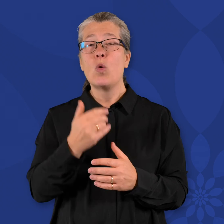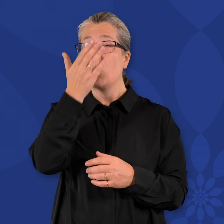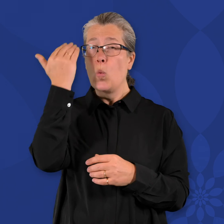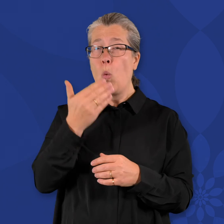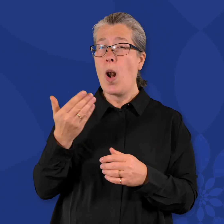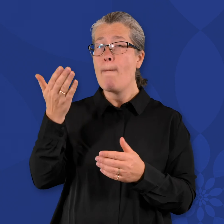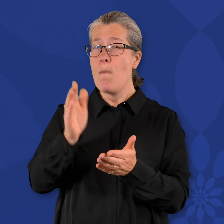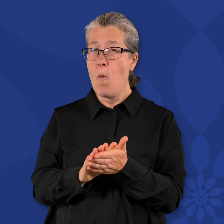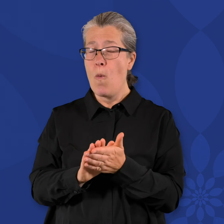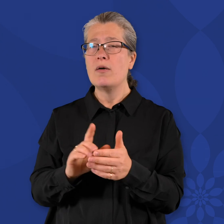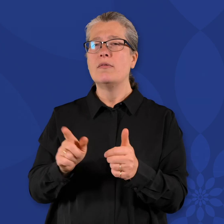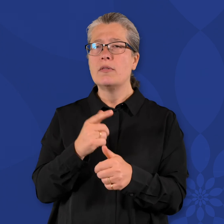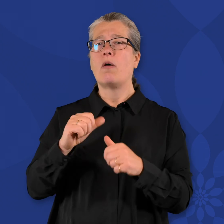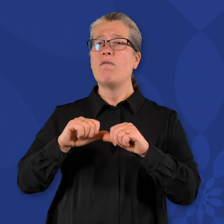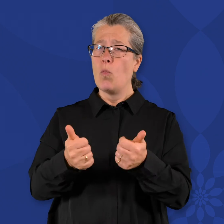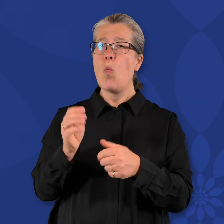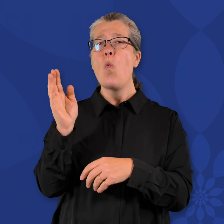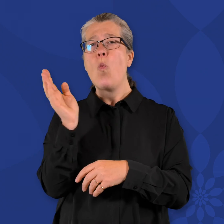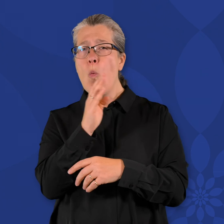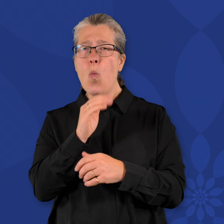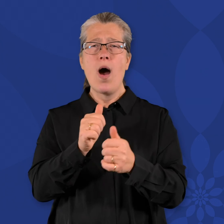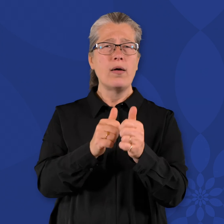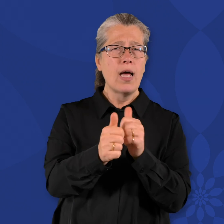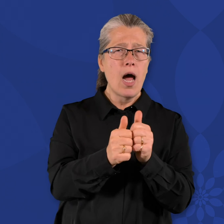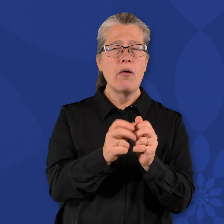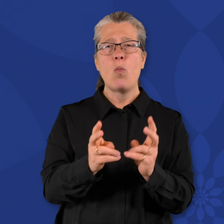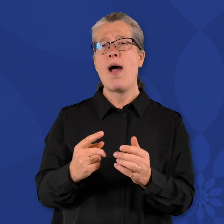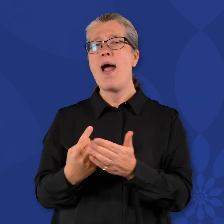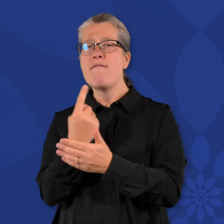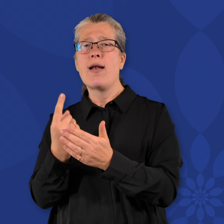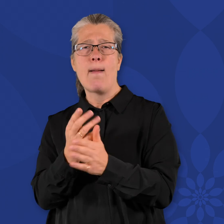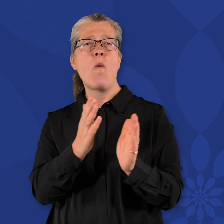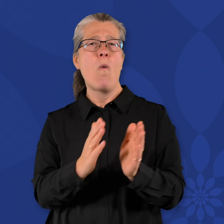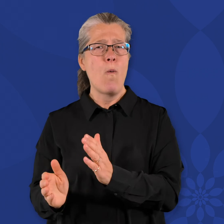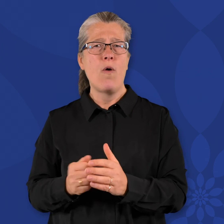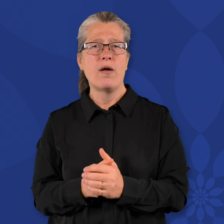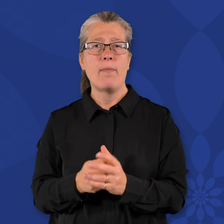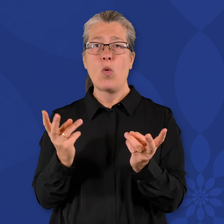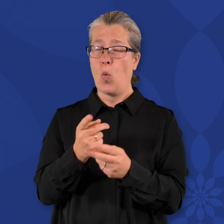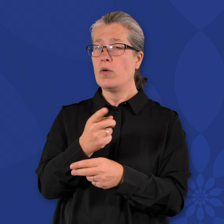Från och med början av juli är det tillåtet att ordna tävlingar och evenemang inomhus samt -